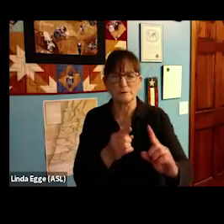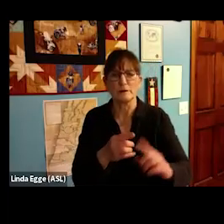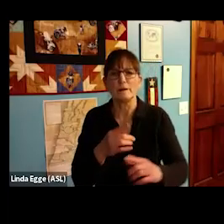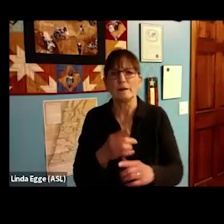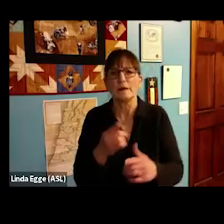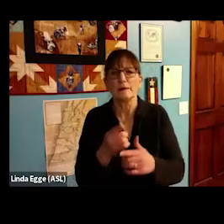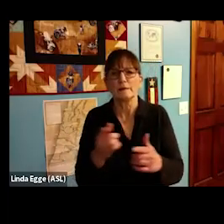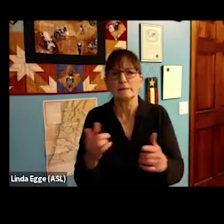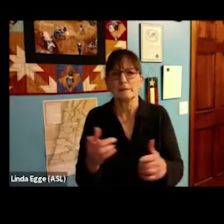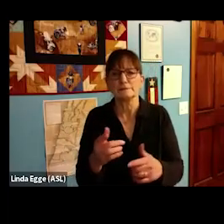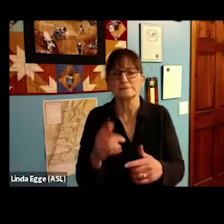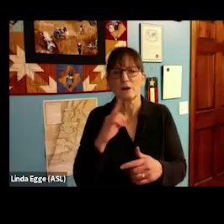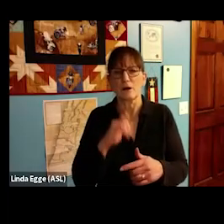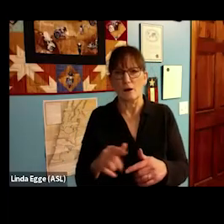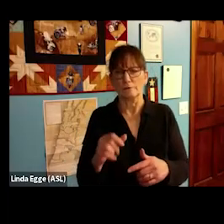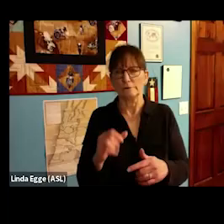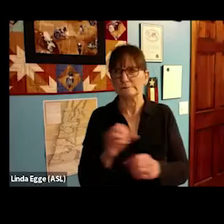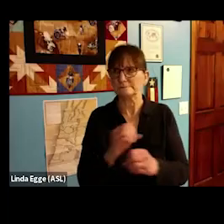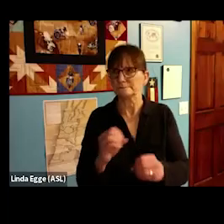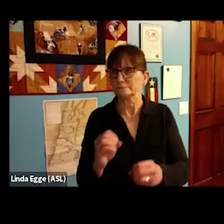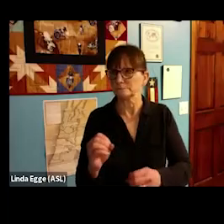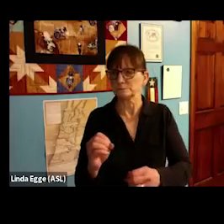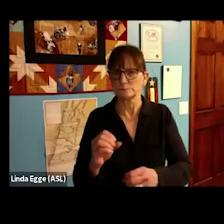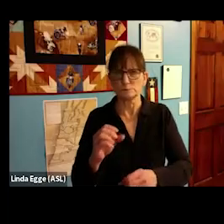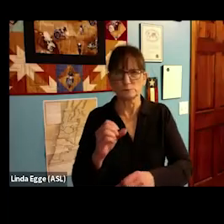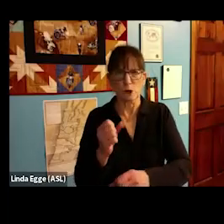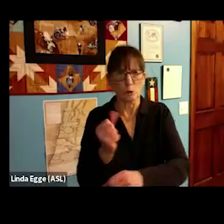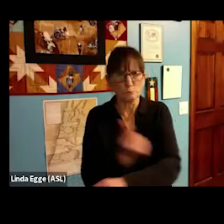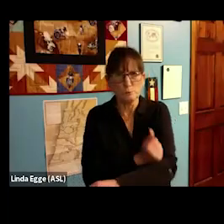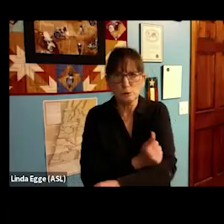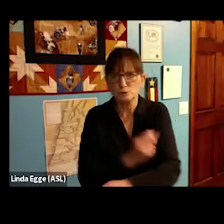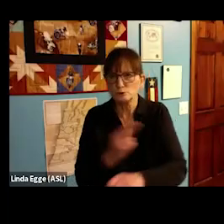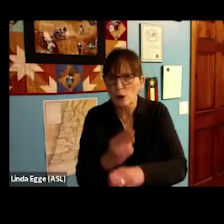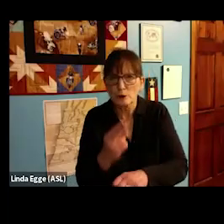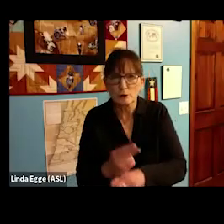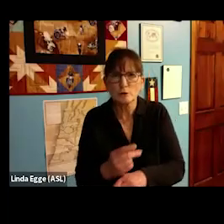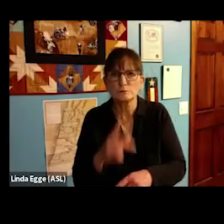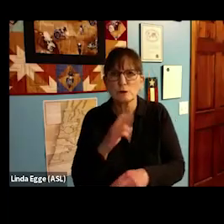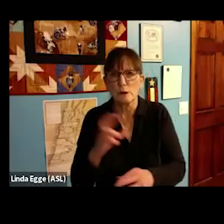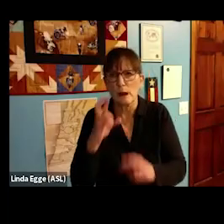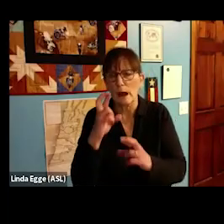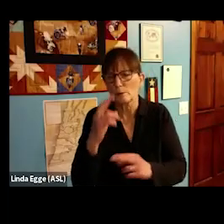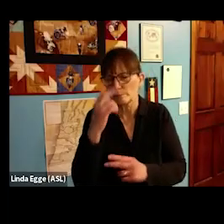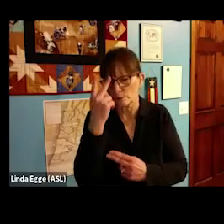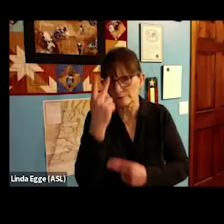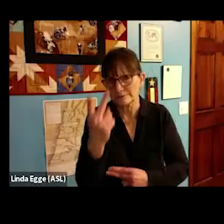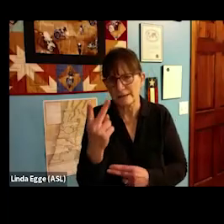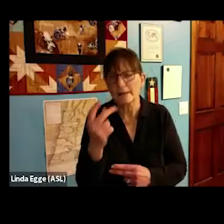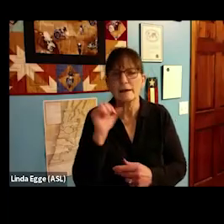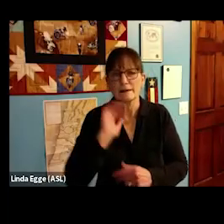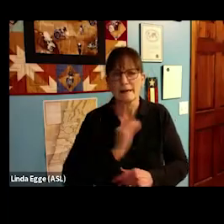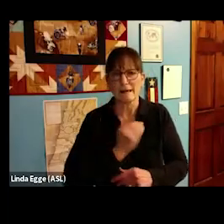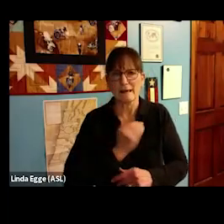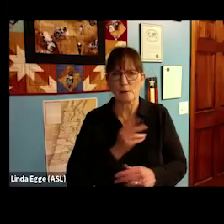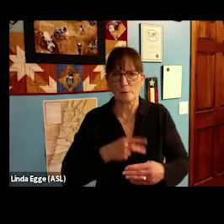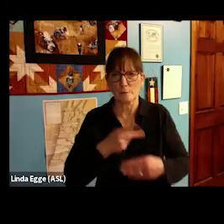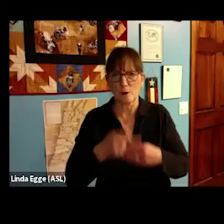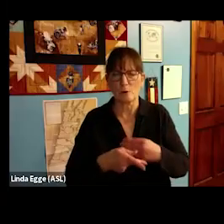[Pam] Sí, estamos con la diapositiva sobre las citas presenciales. [Jarita] Muy bien. A partir del 6 de enero de 2025,